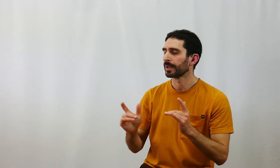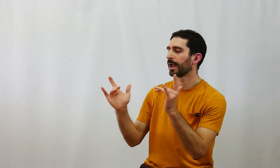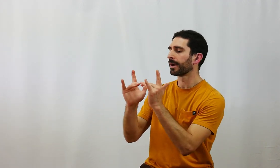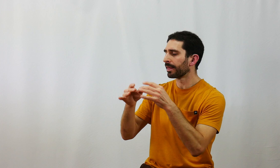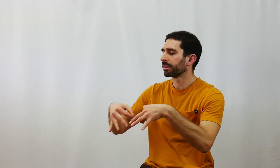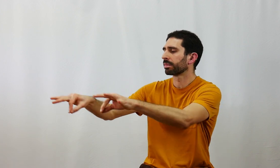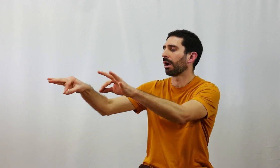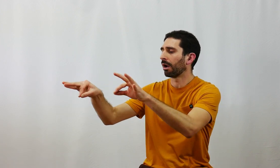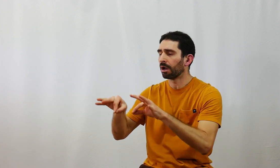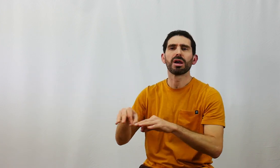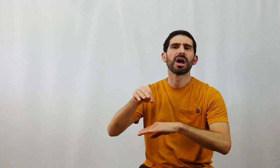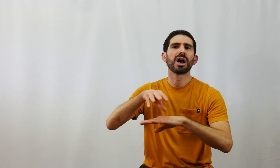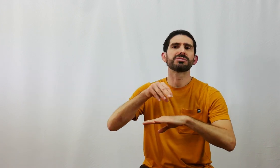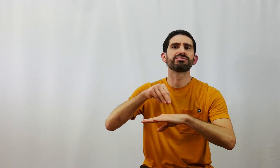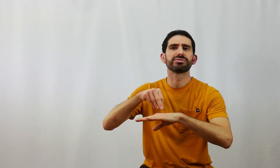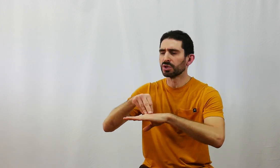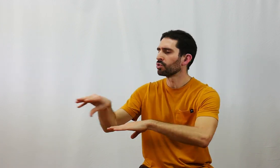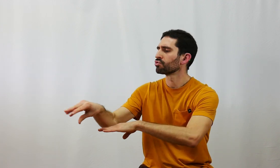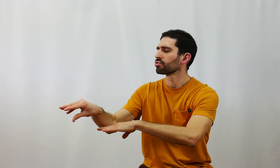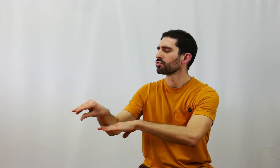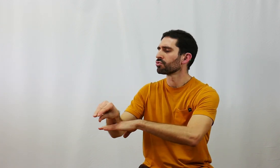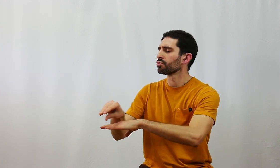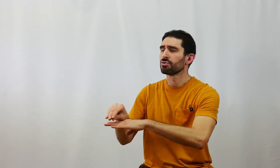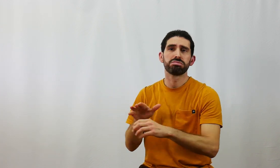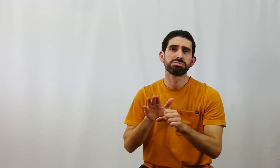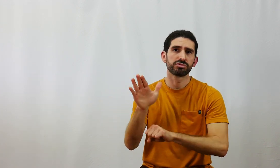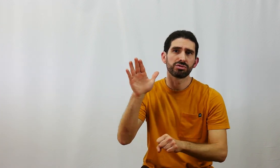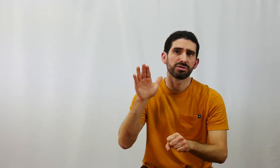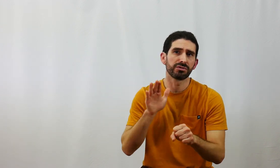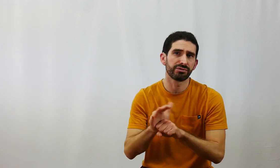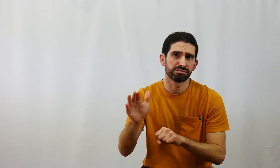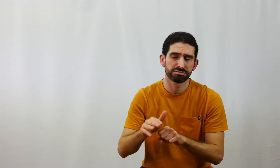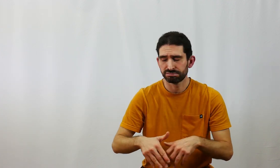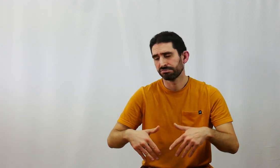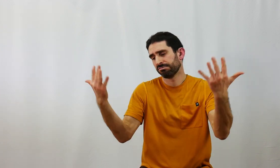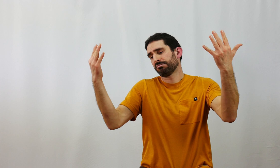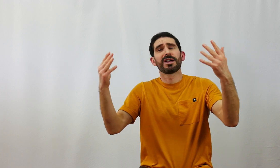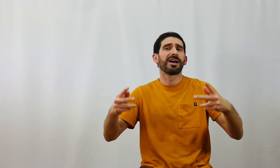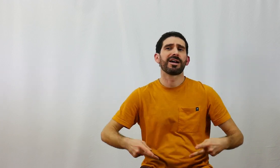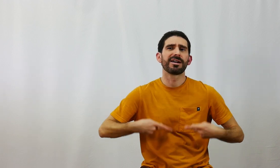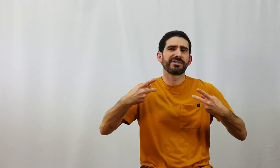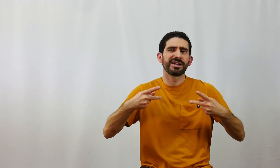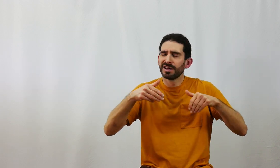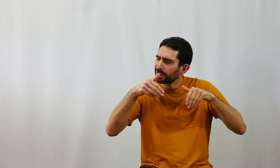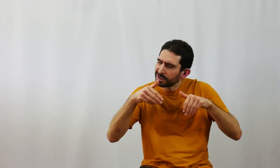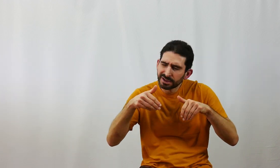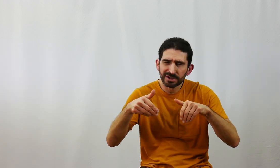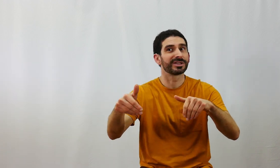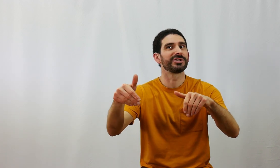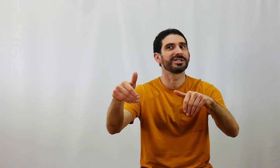Pour les draps de lit, passser l'aspirateur suffit. Et la vie continue !